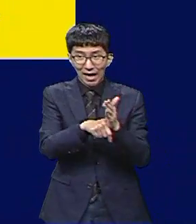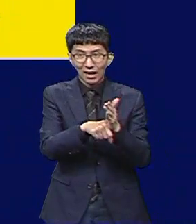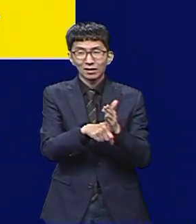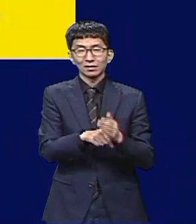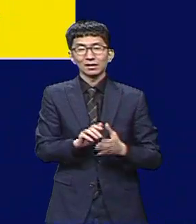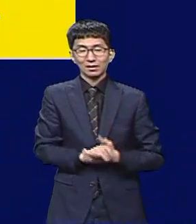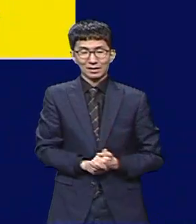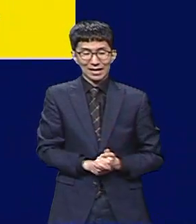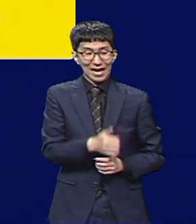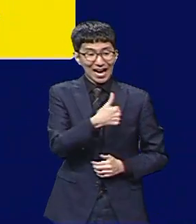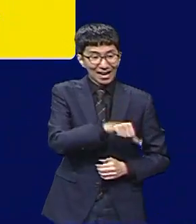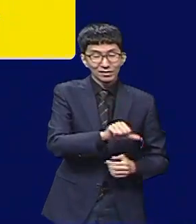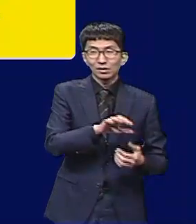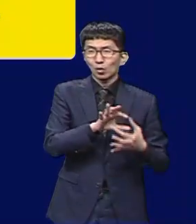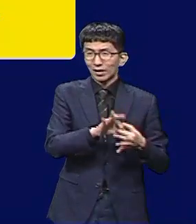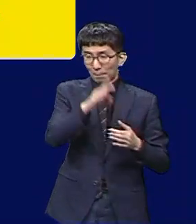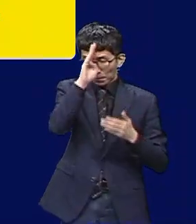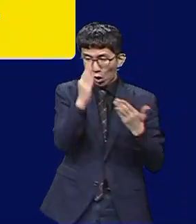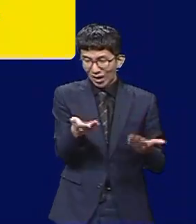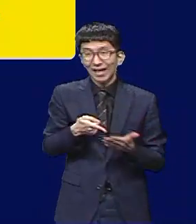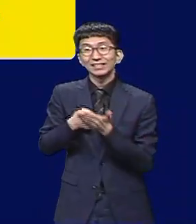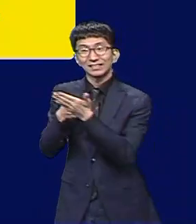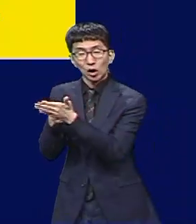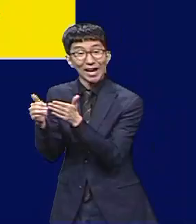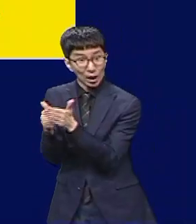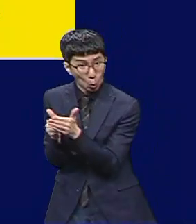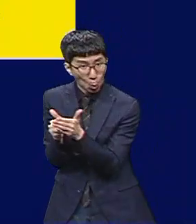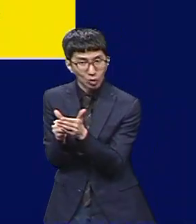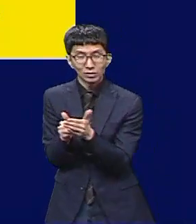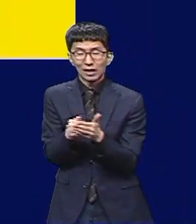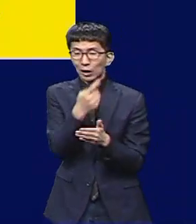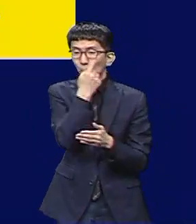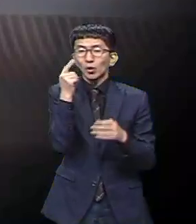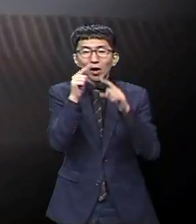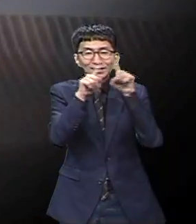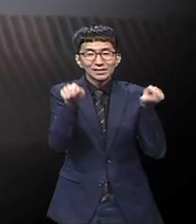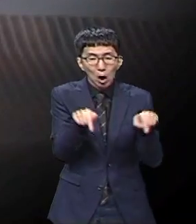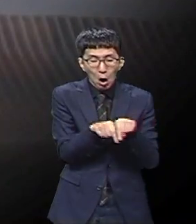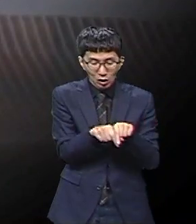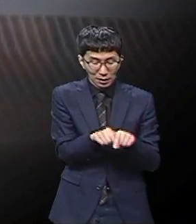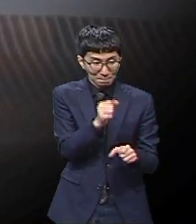처리했고 소견서를 확보하는 대로 추후 제출한 후 조치하겠다고 보고합니다.